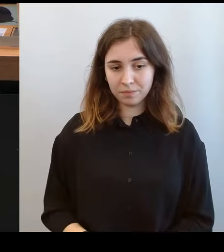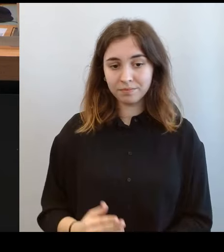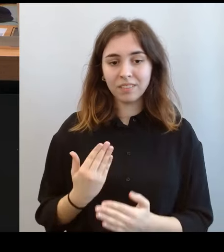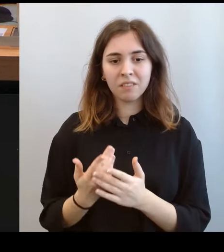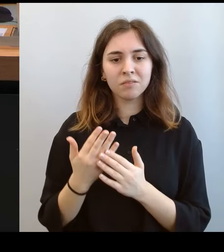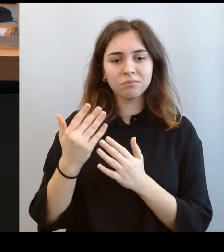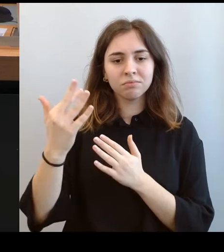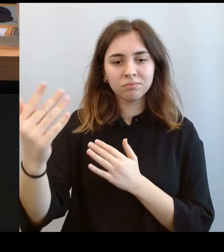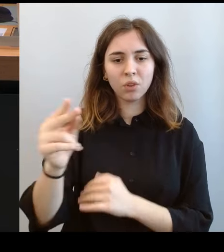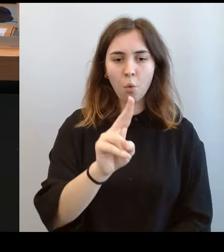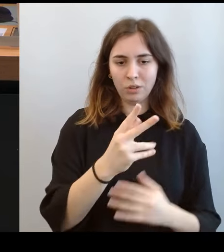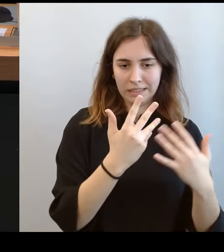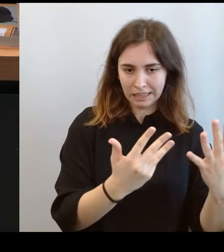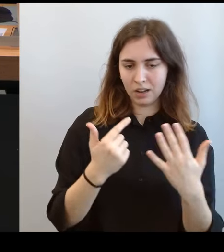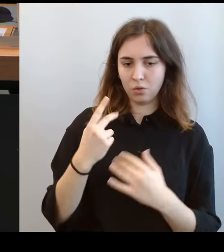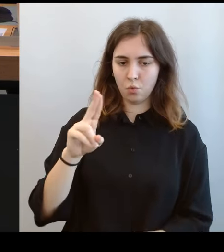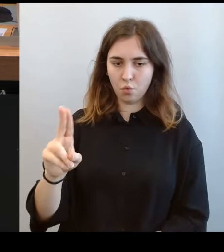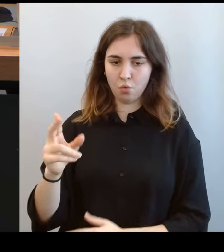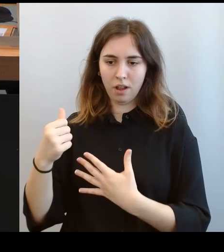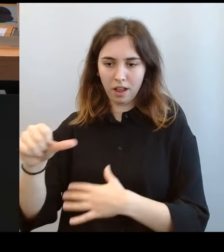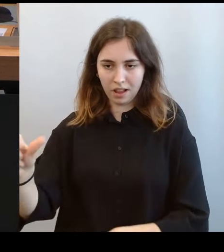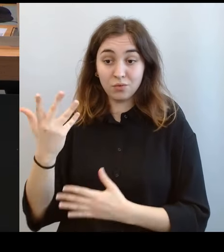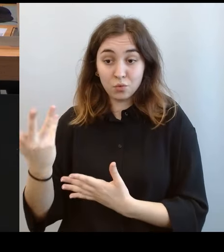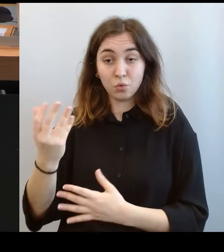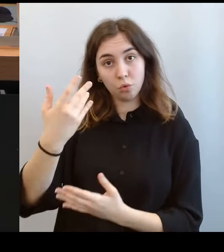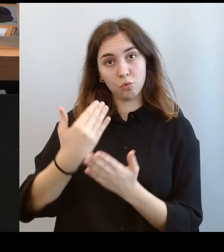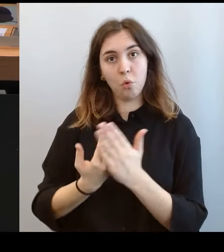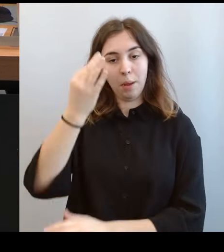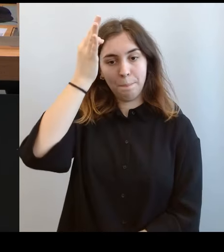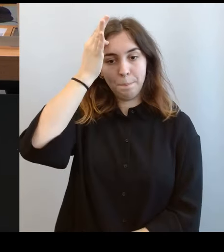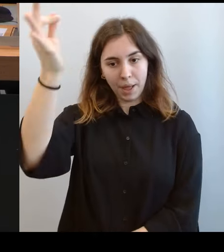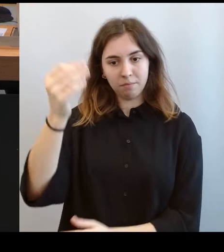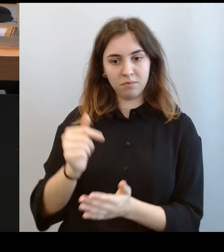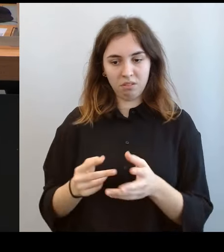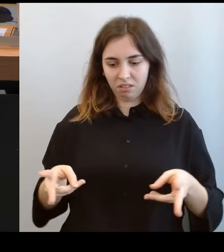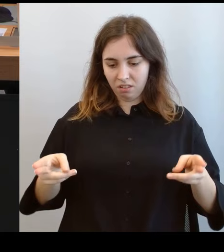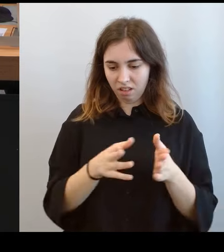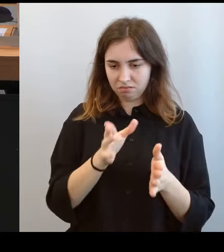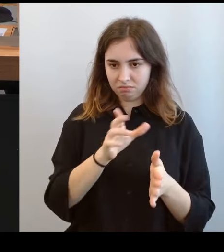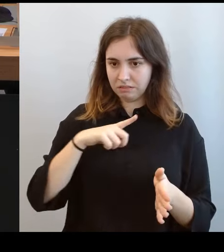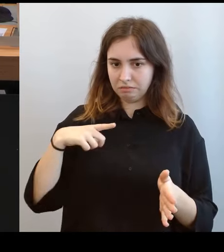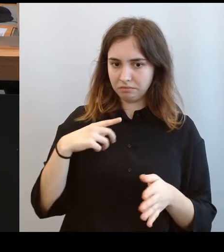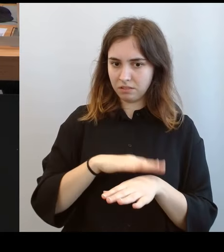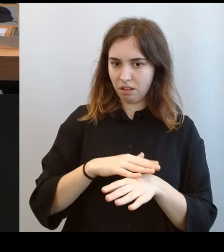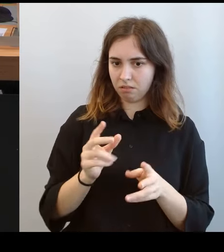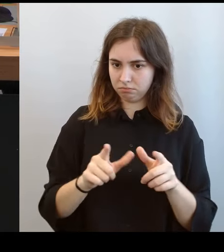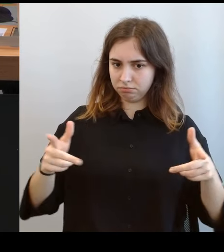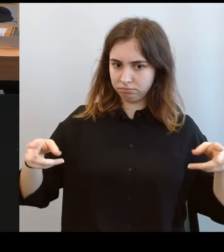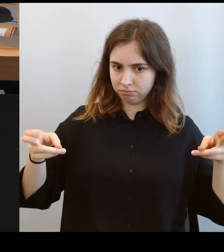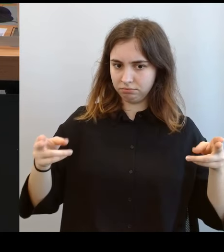diese große Lücke zu schließen und mögliche Fehlentwicklungen oder Verzögerungen zu entdecken und diesen auch zu begegnen.